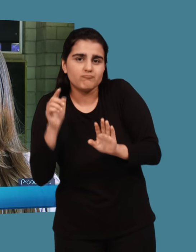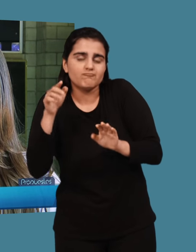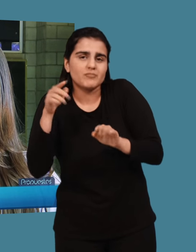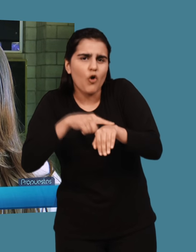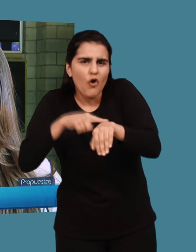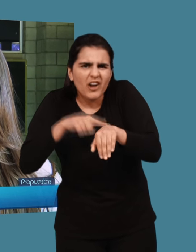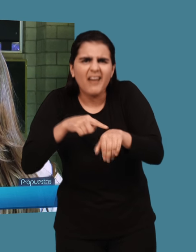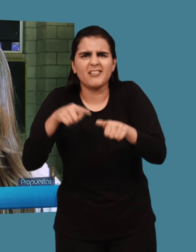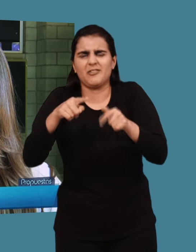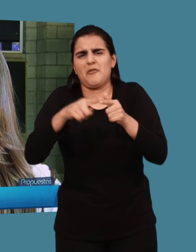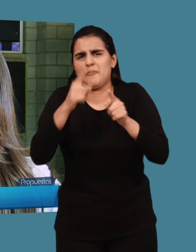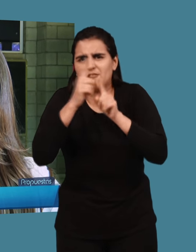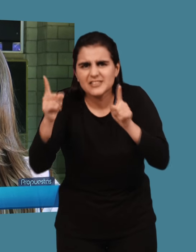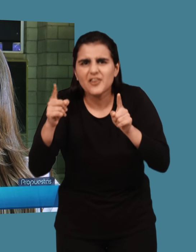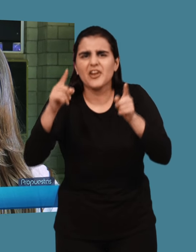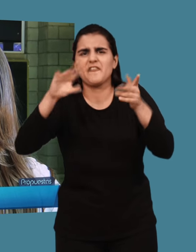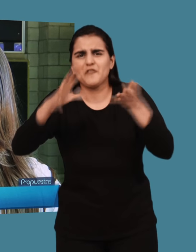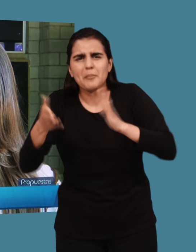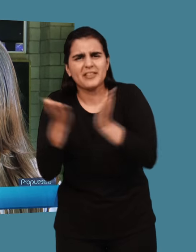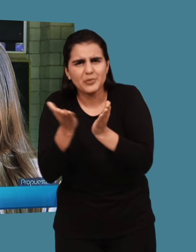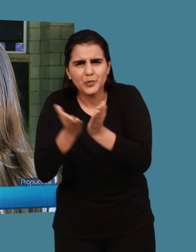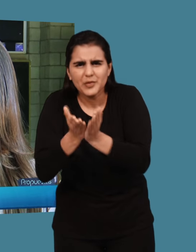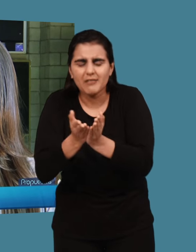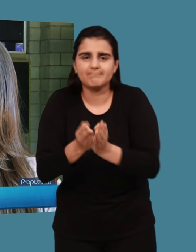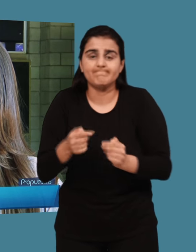horarios, los profesores, la manera de llevar las materias.